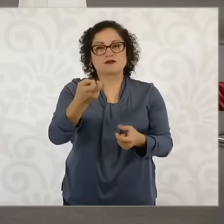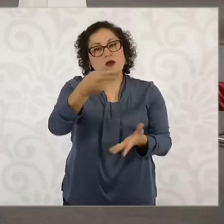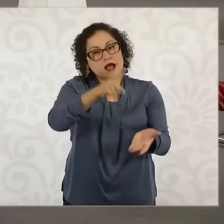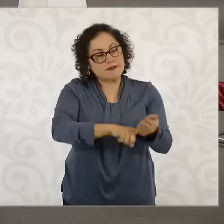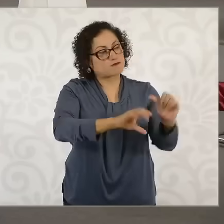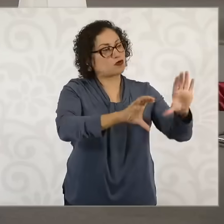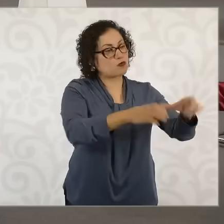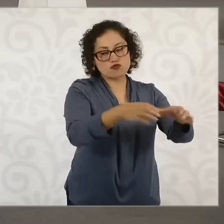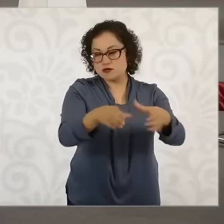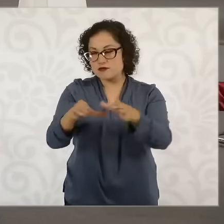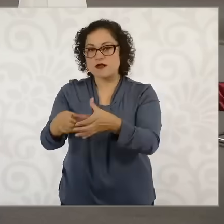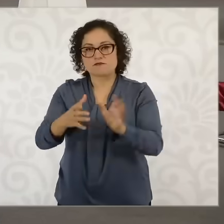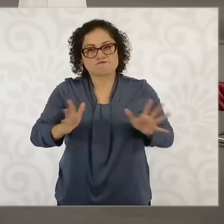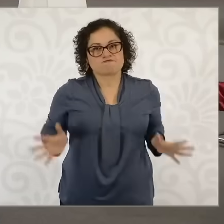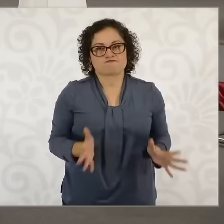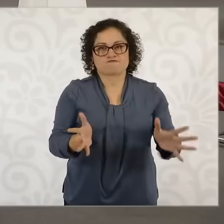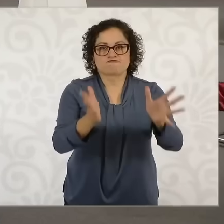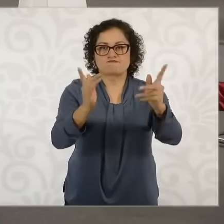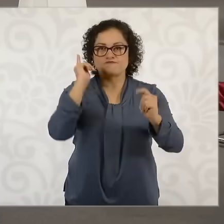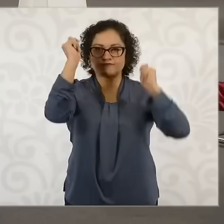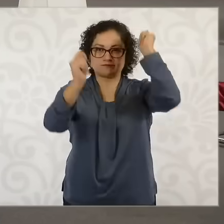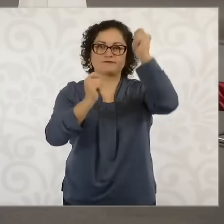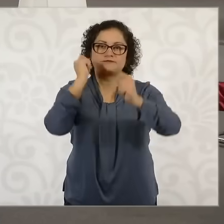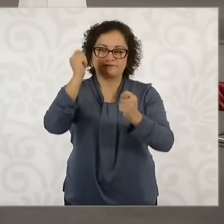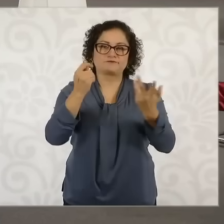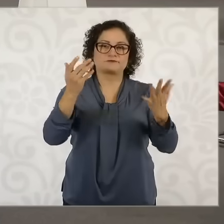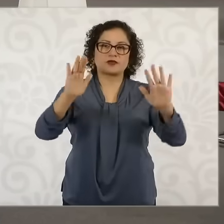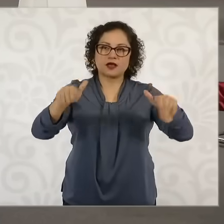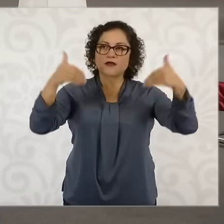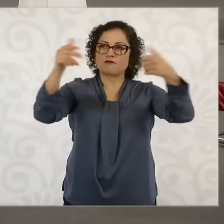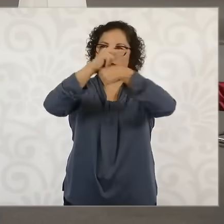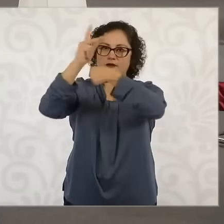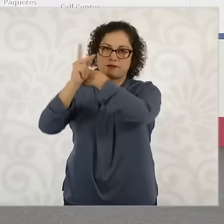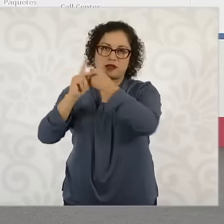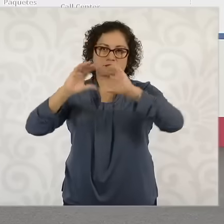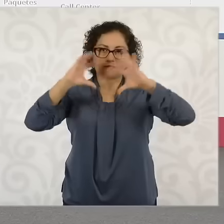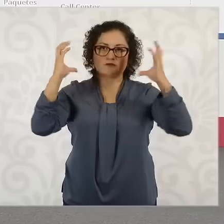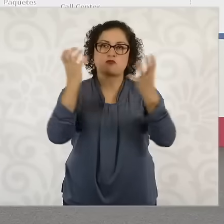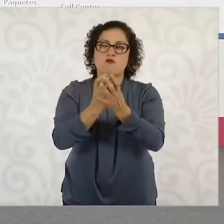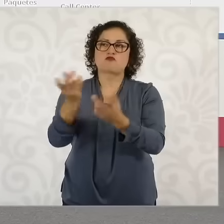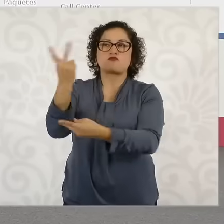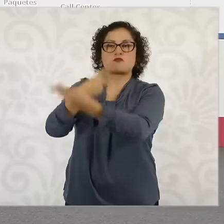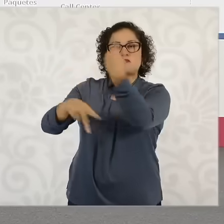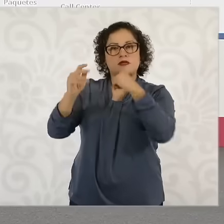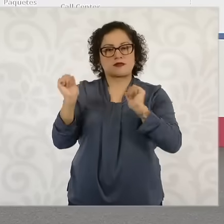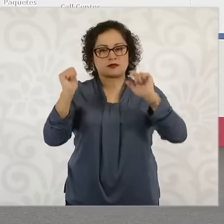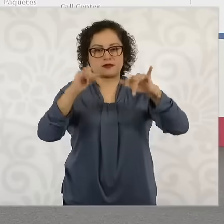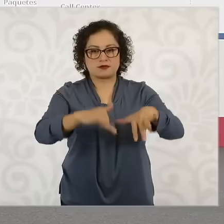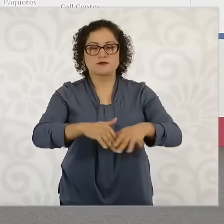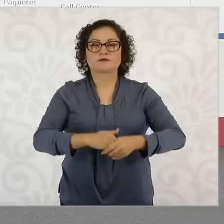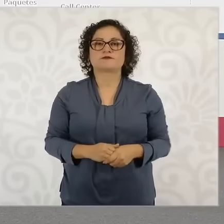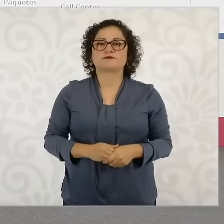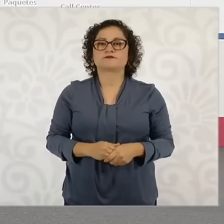cuales se asisten estos turistas que llegan de las diferentes porciones del del del mundo. Y lo más